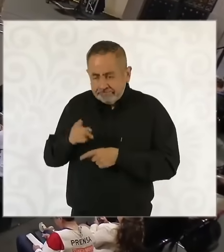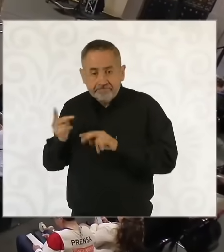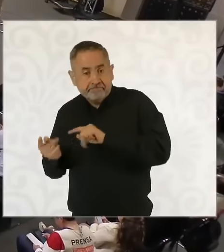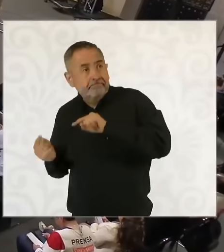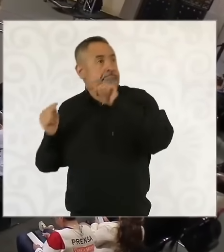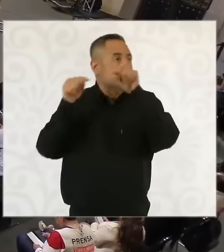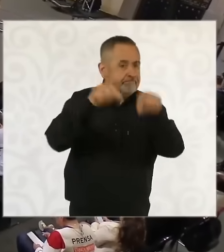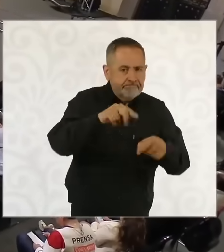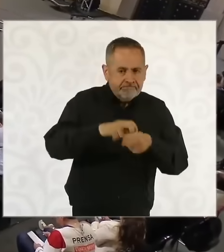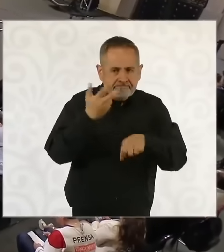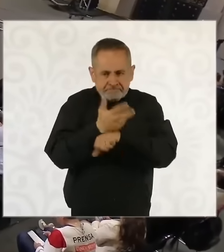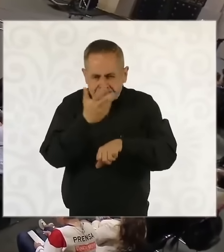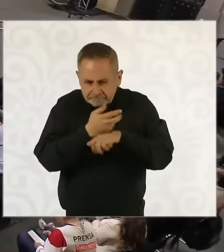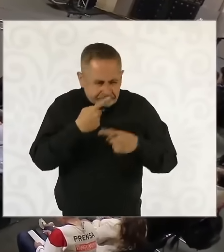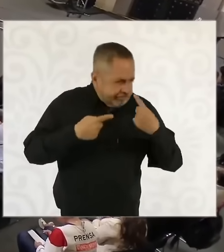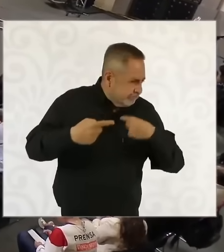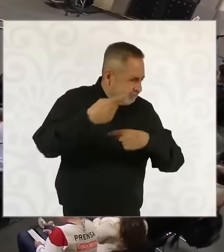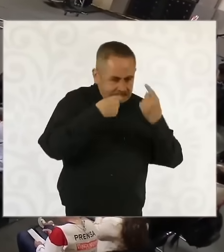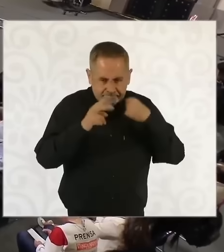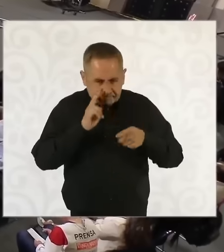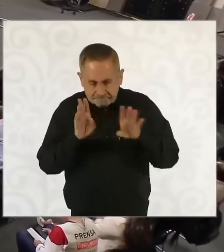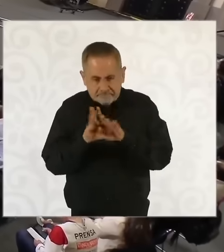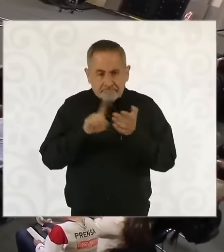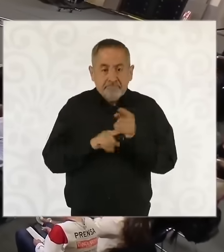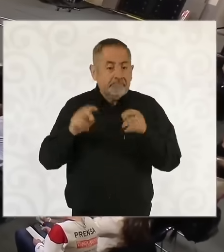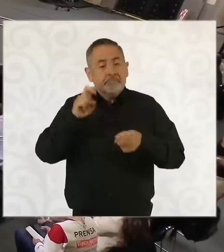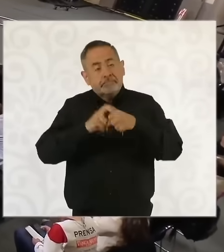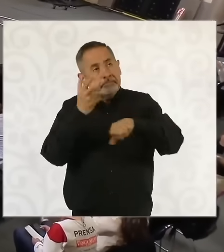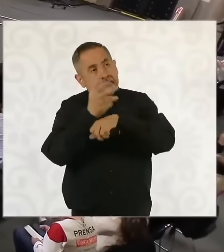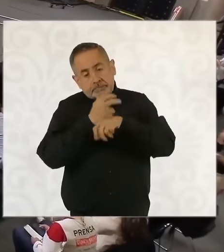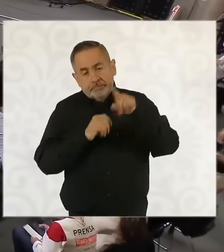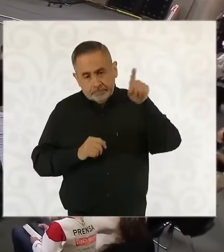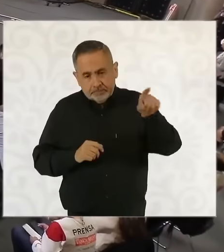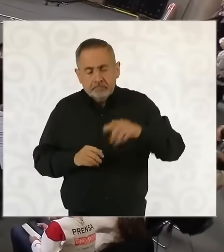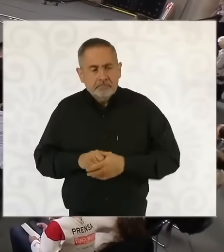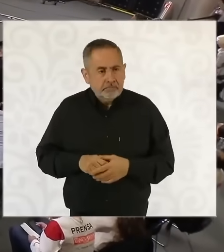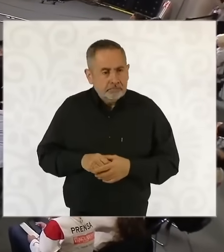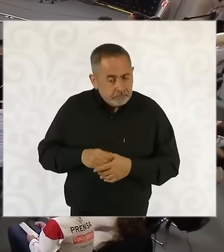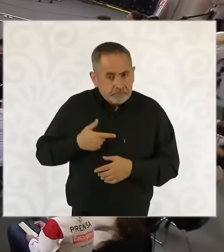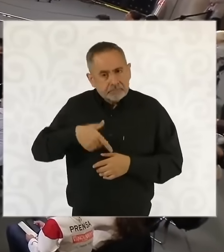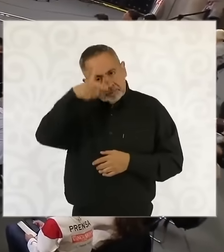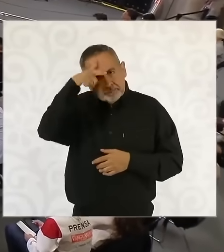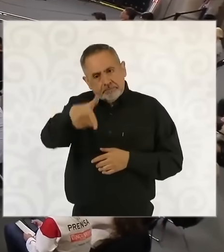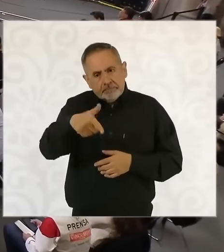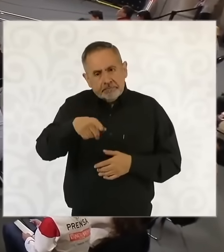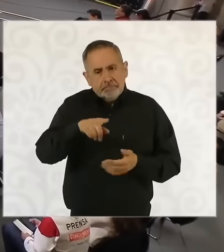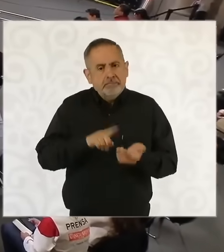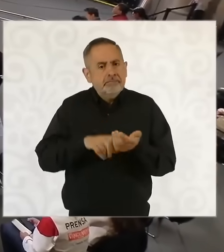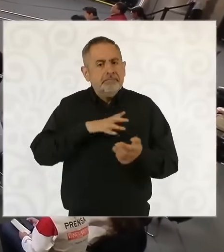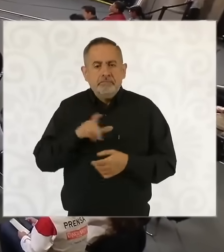Unidos especialmente ente allá eh nos dimos cuenta que hay una tarjeta del bienestar que